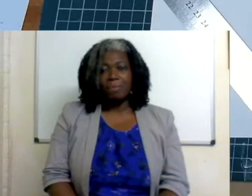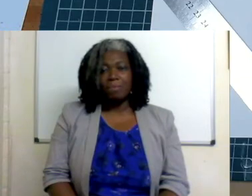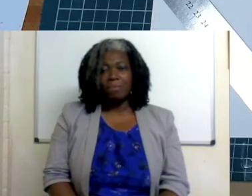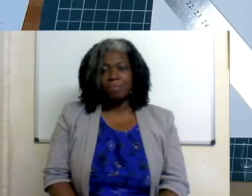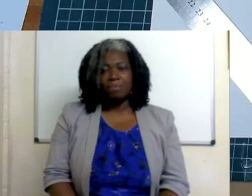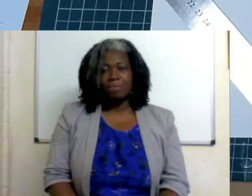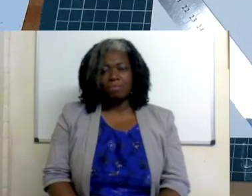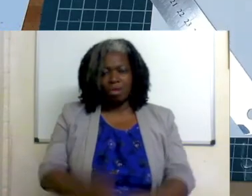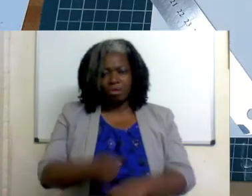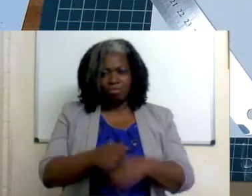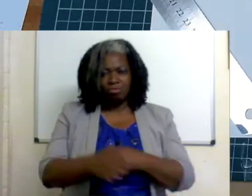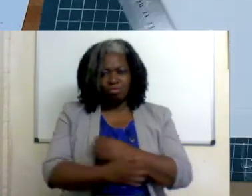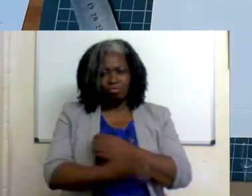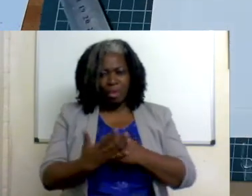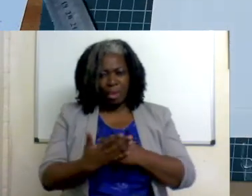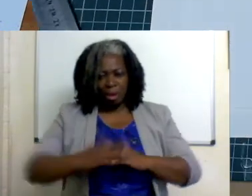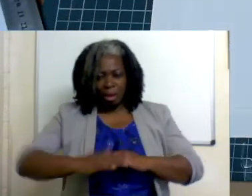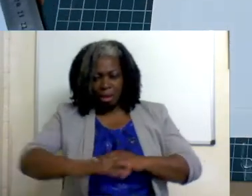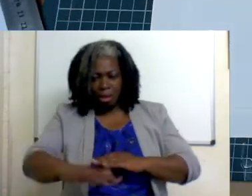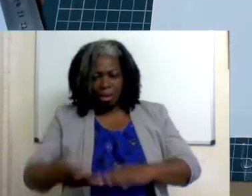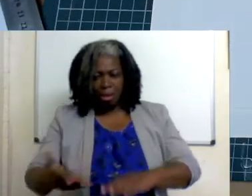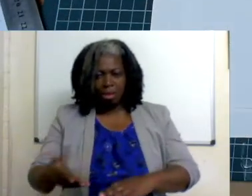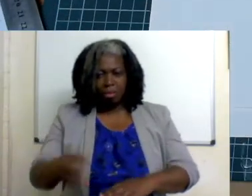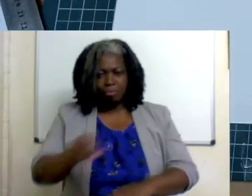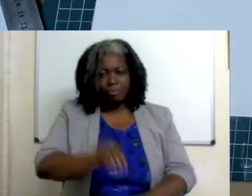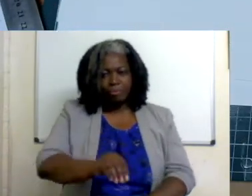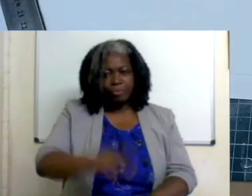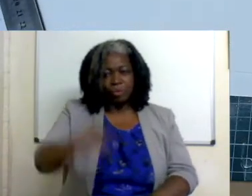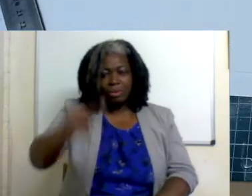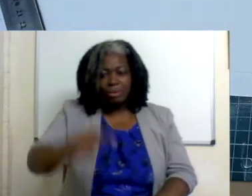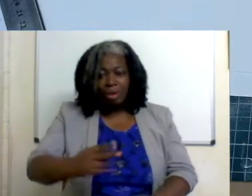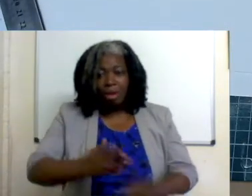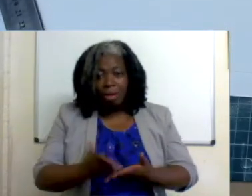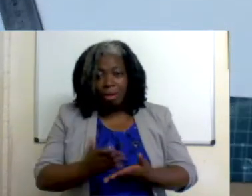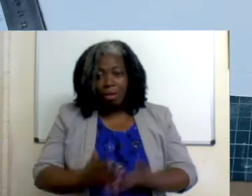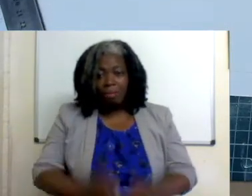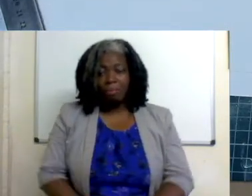polozim na tu zelenou podlozku, at to vidite. A ted muze stat!